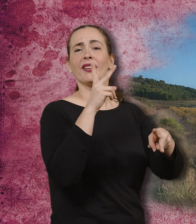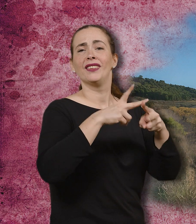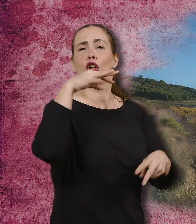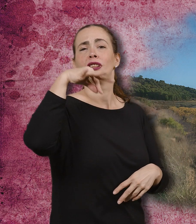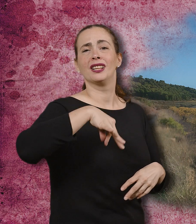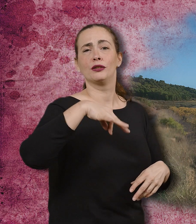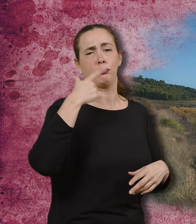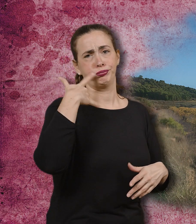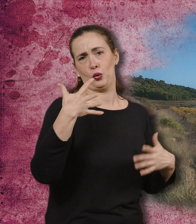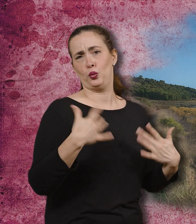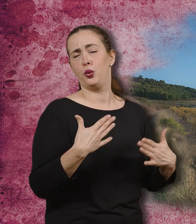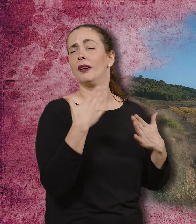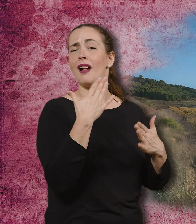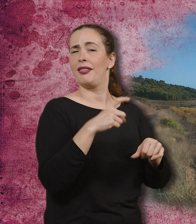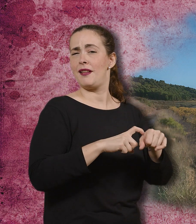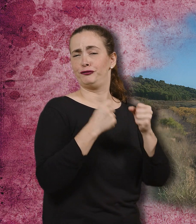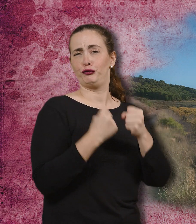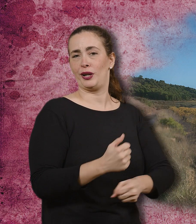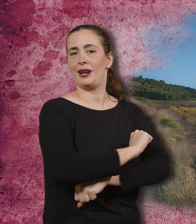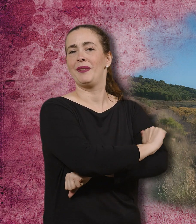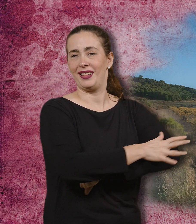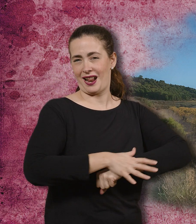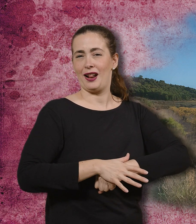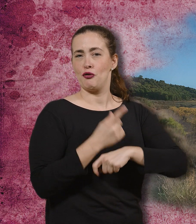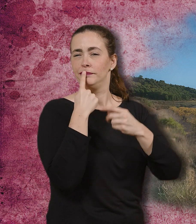Els vins negres destaquen pel seu caràcter mediterrani,